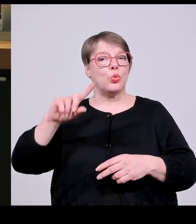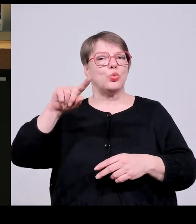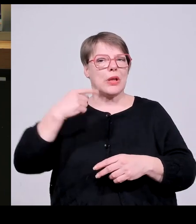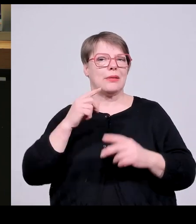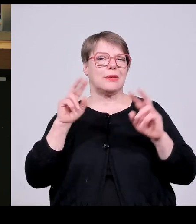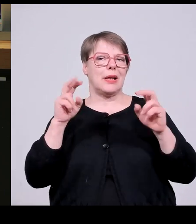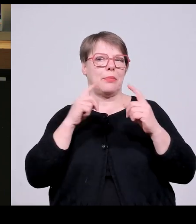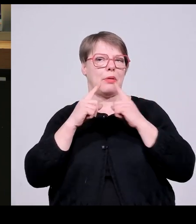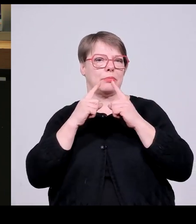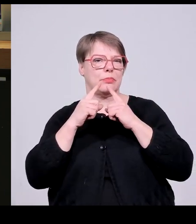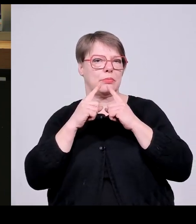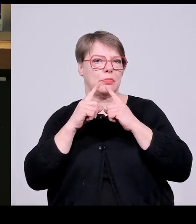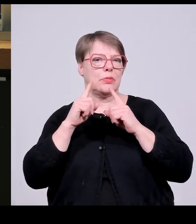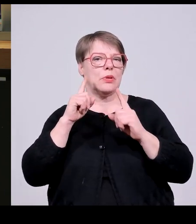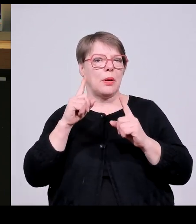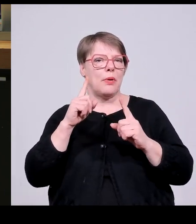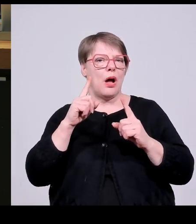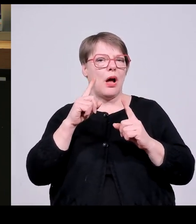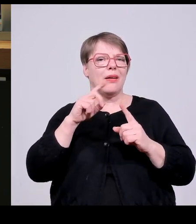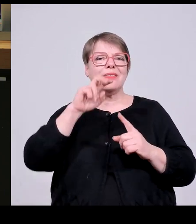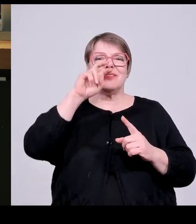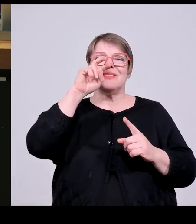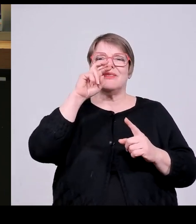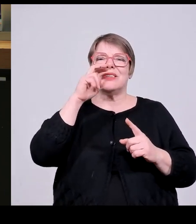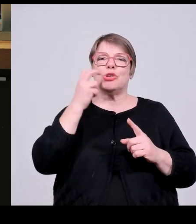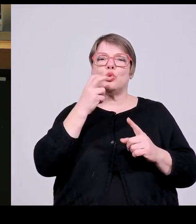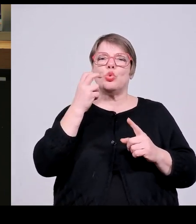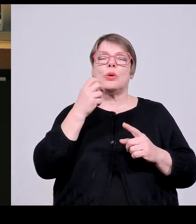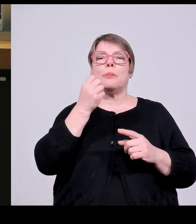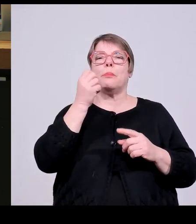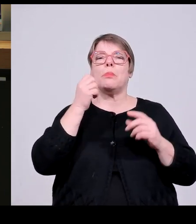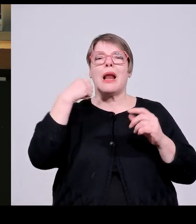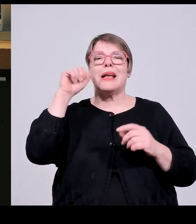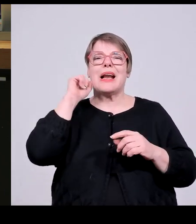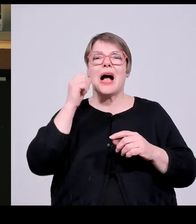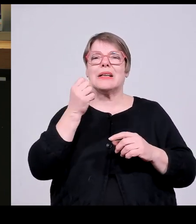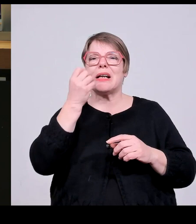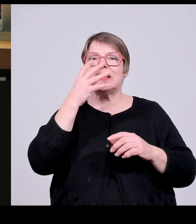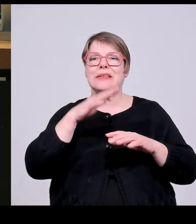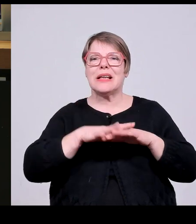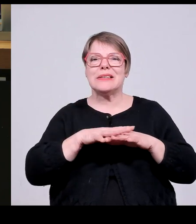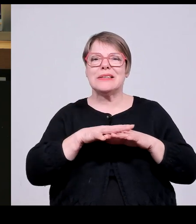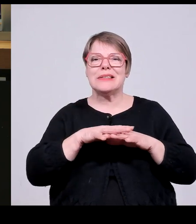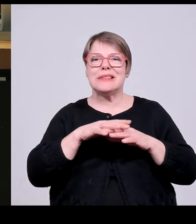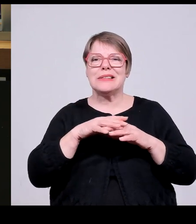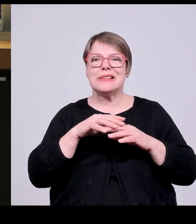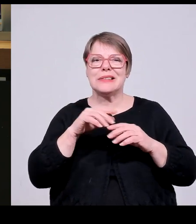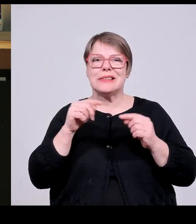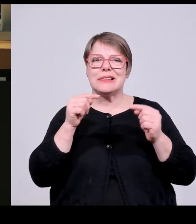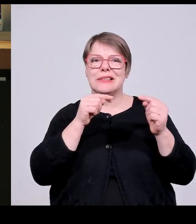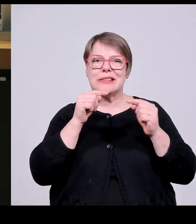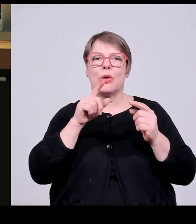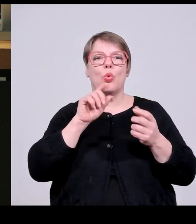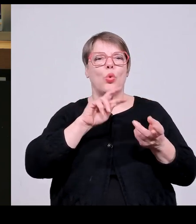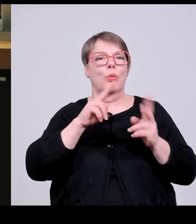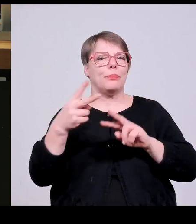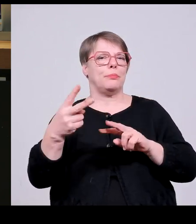Bei der Neuvergabe der Gas Konzession hat das Land Berlin im Jahr 2014 versucht, den Zuschlag an einen Landesbetrieb zu vergeben,